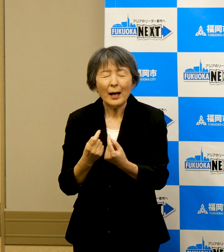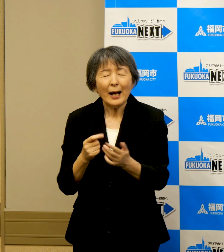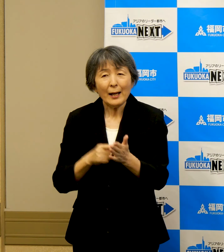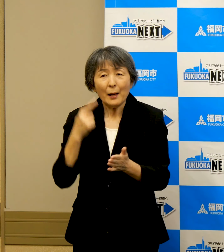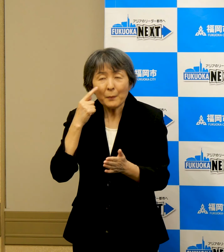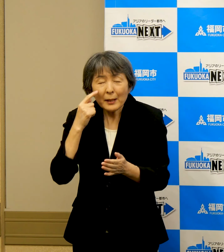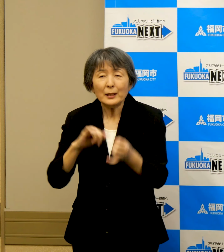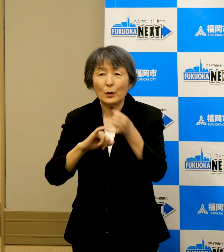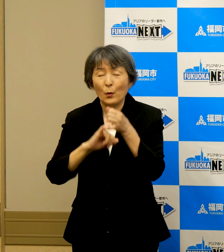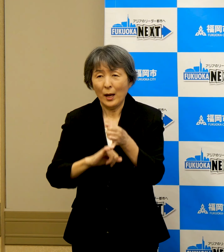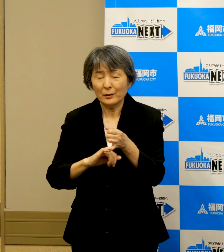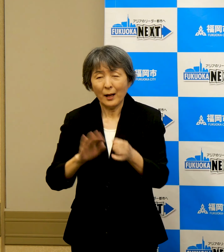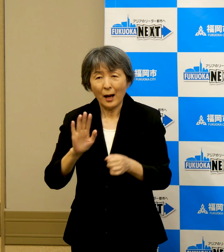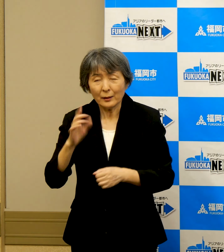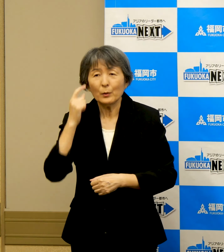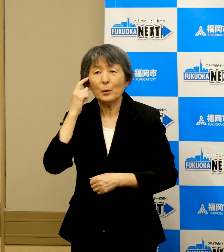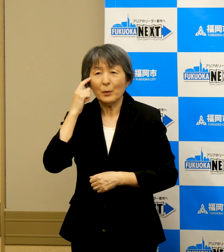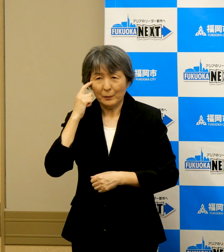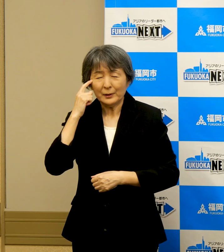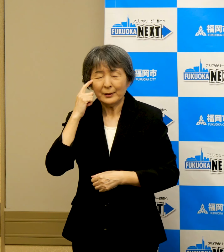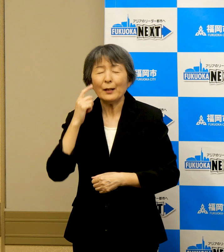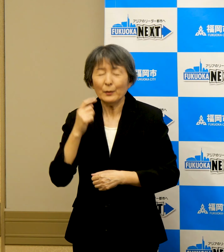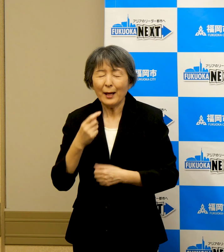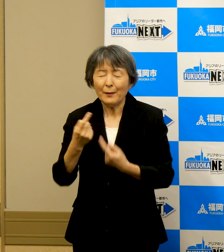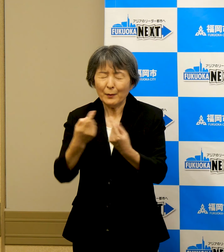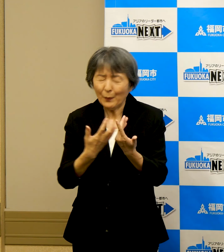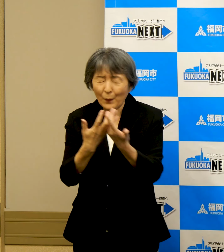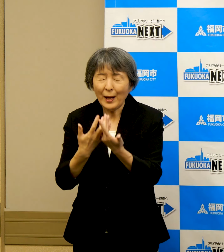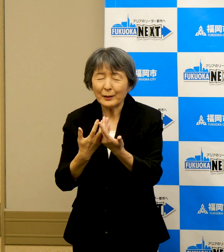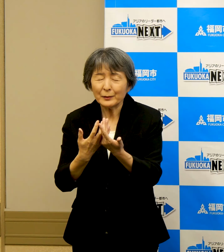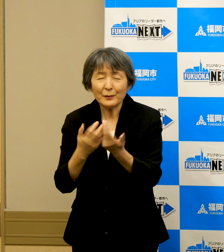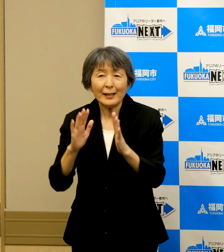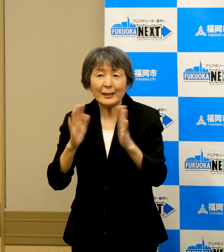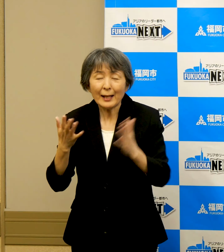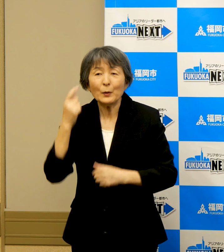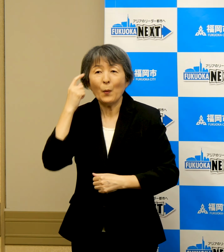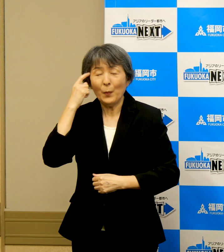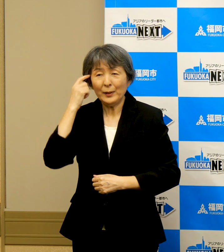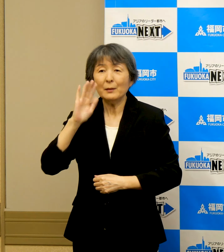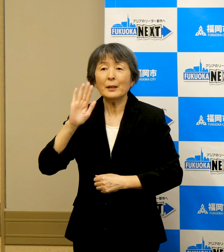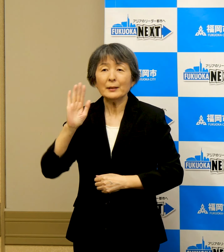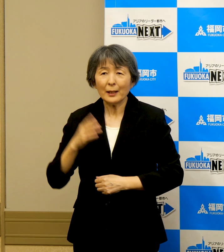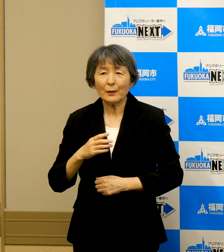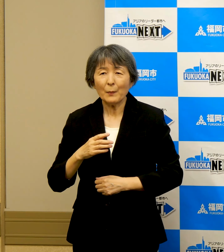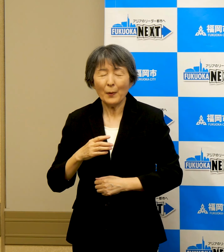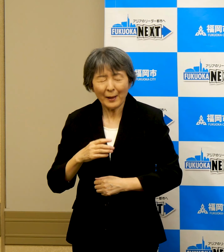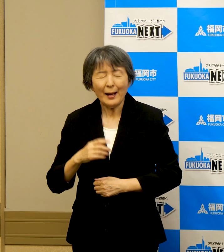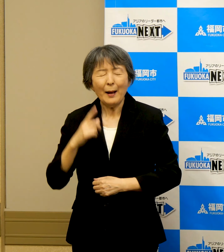そこまでの大混乱はないと見込んではいるんですが 万が一本当に例えばさっきちょっと言った